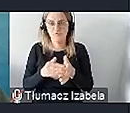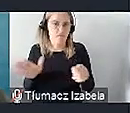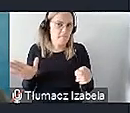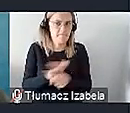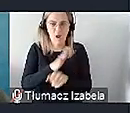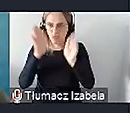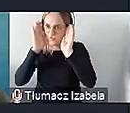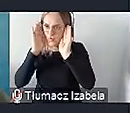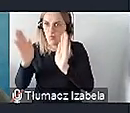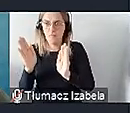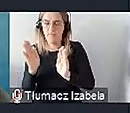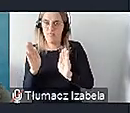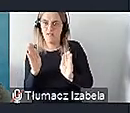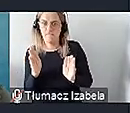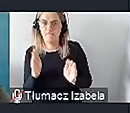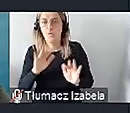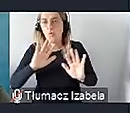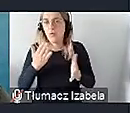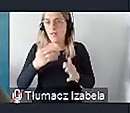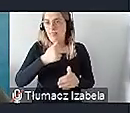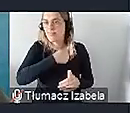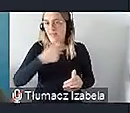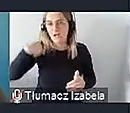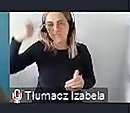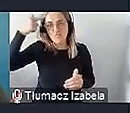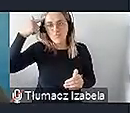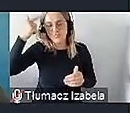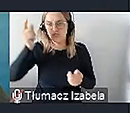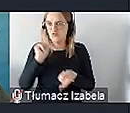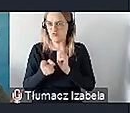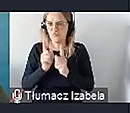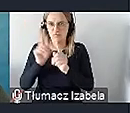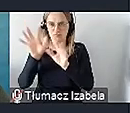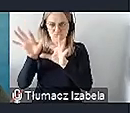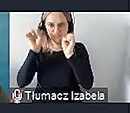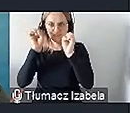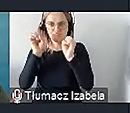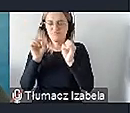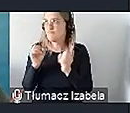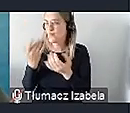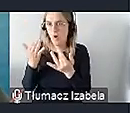Nasz mózg jest ewolucyjnie przystosowany do tego, żeby przetwarzać obraz,